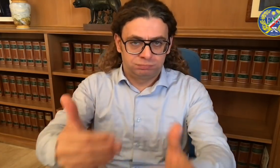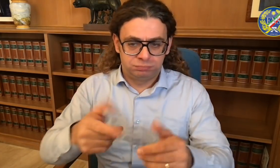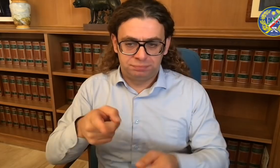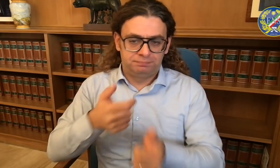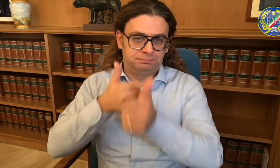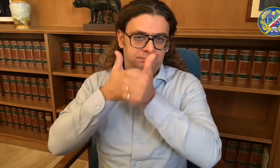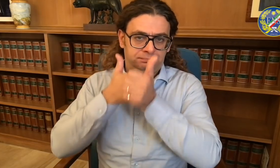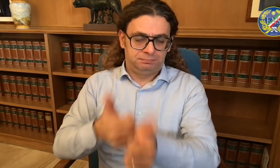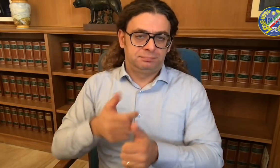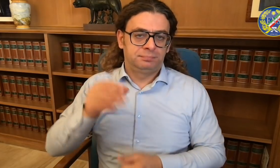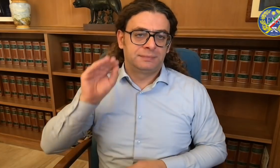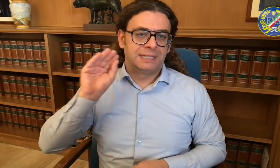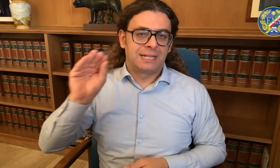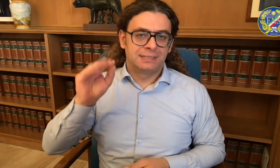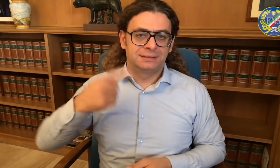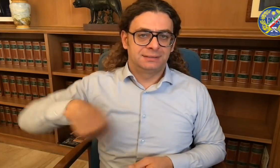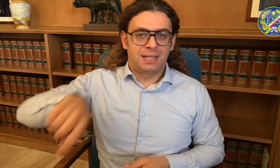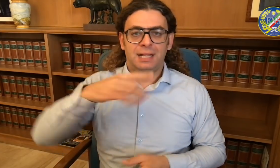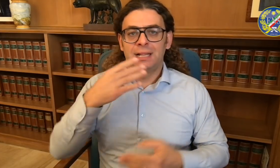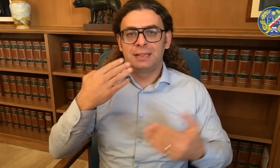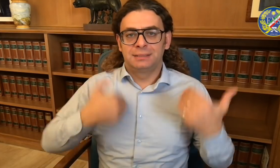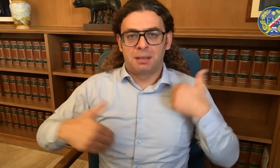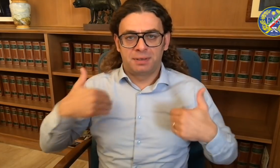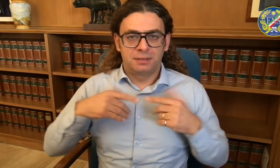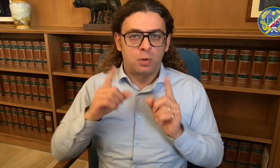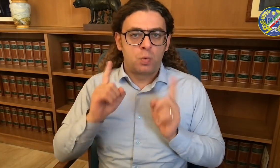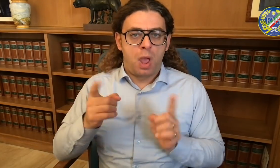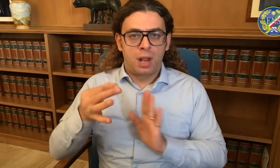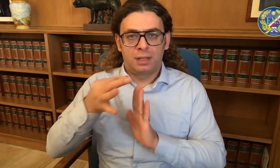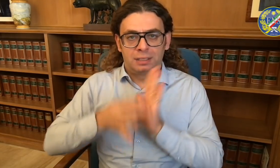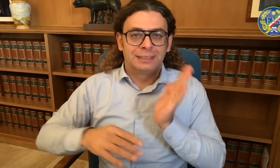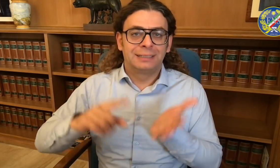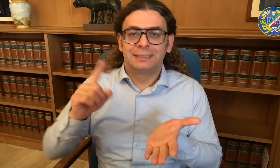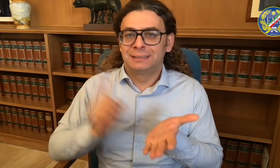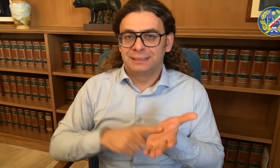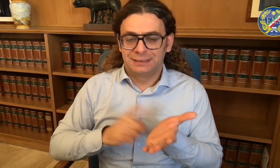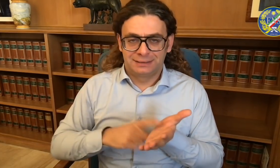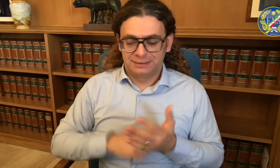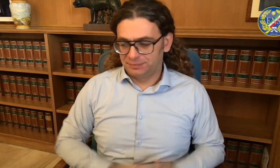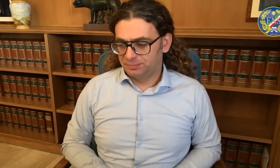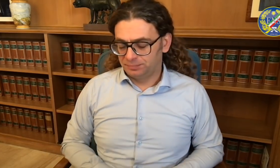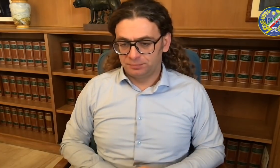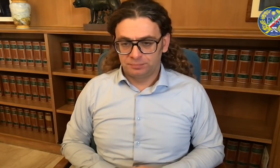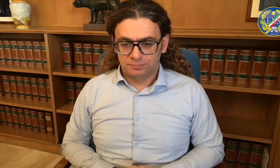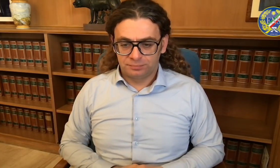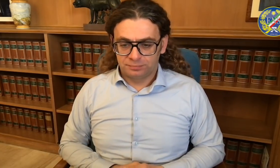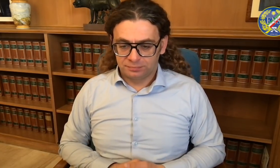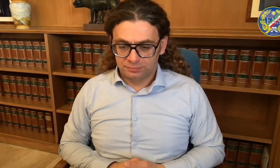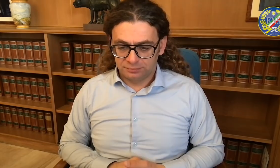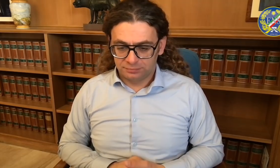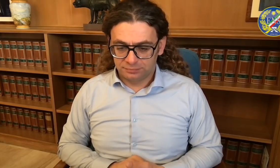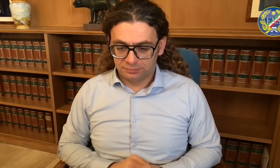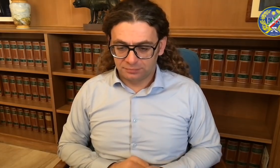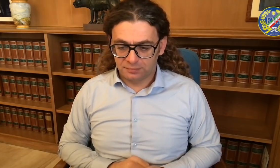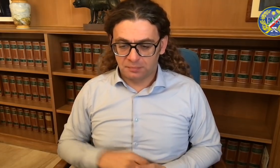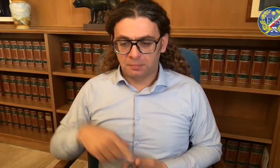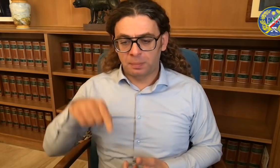di procedere coerentemente con le richieste del mondo della Disabilità in ordine ai propri diritti.